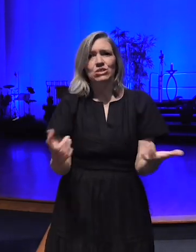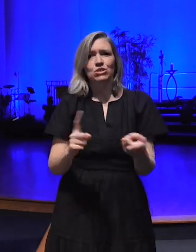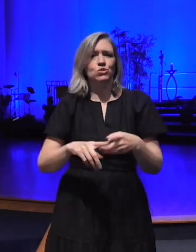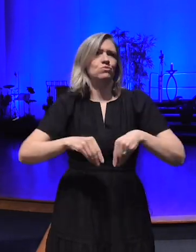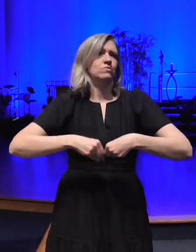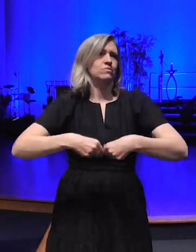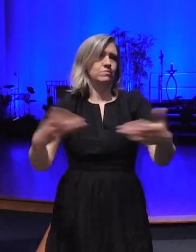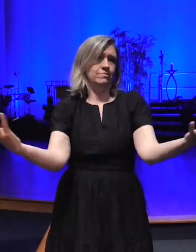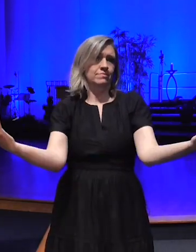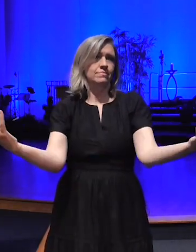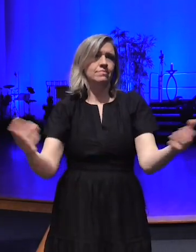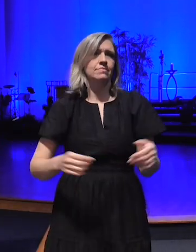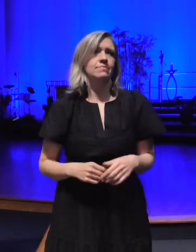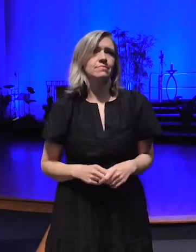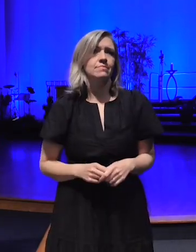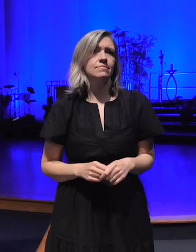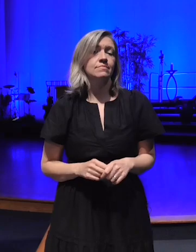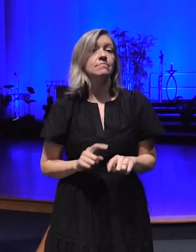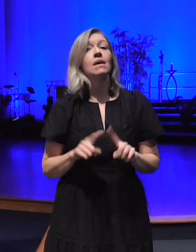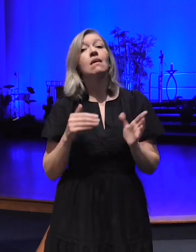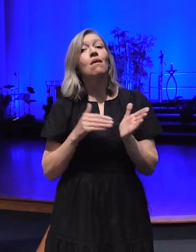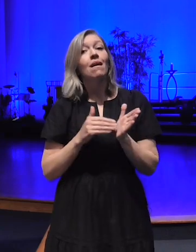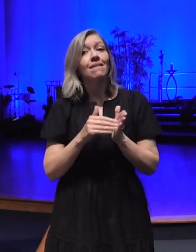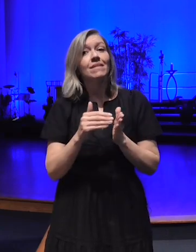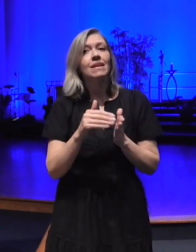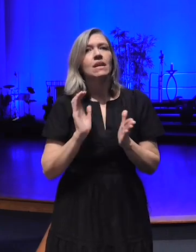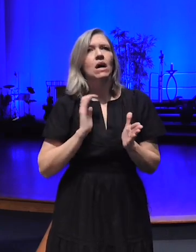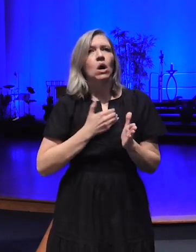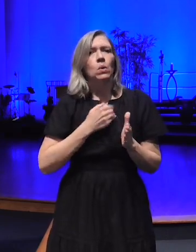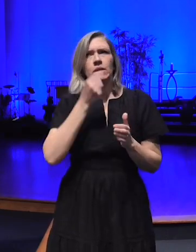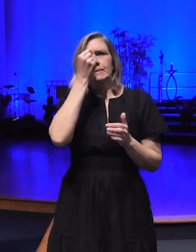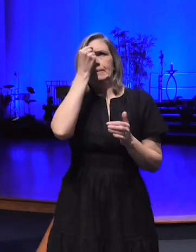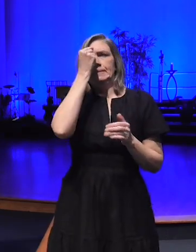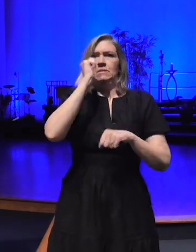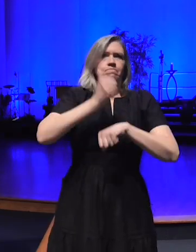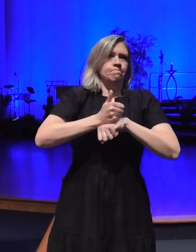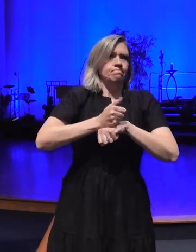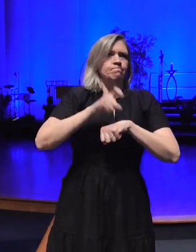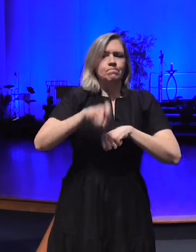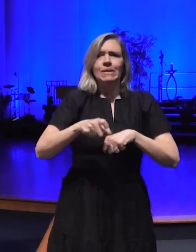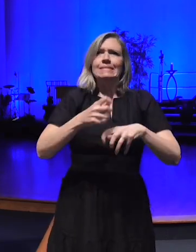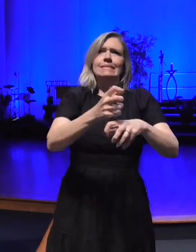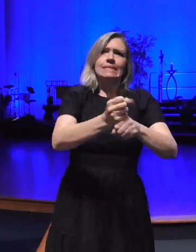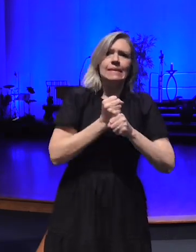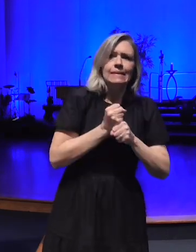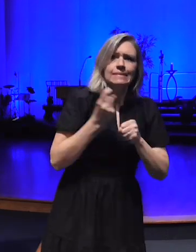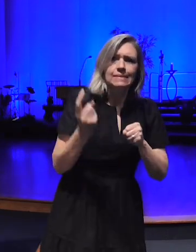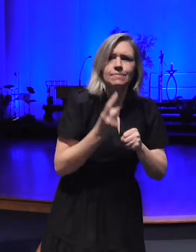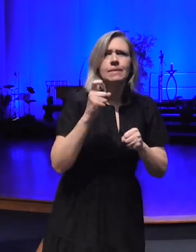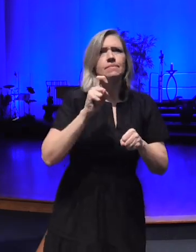pero muy a menudo nuestra orientación es tengo que conseguir tengo que ganarme mis galones tengo que lograr aprobación